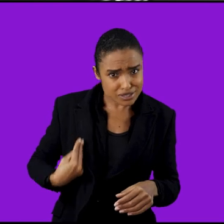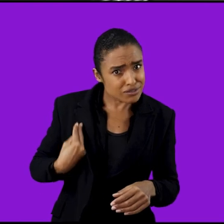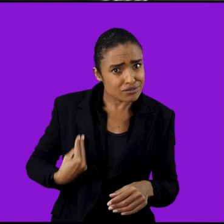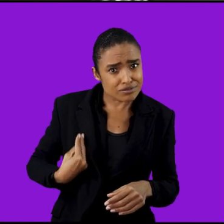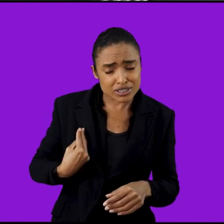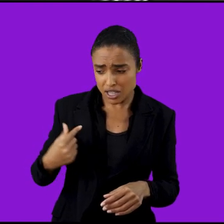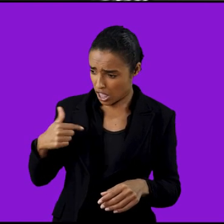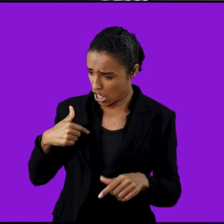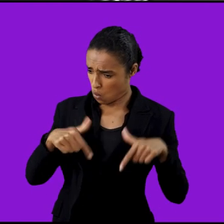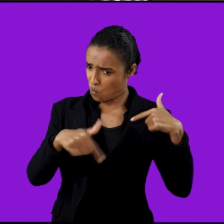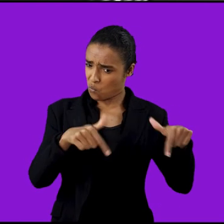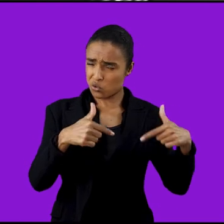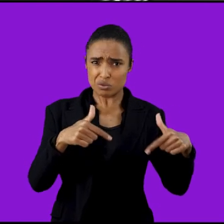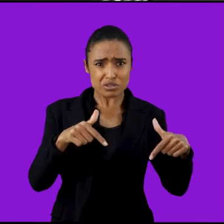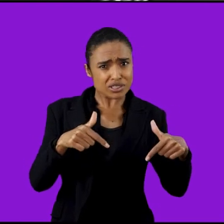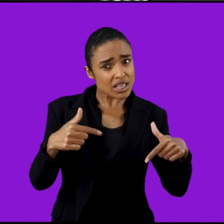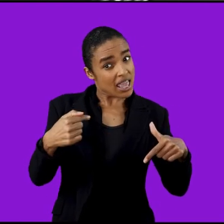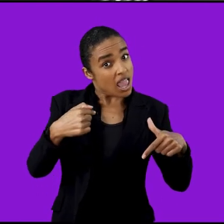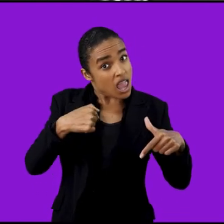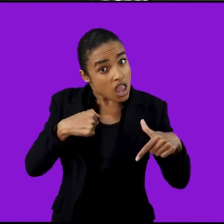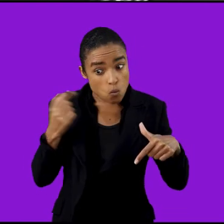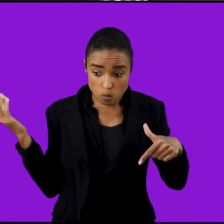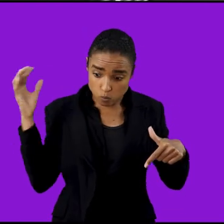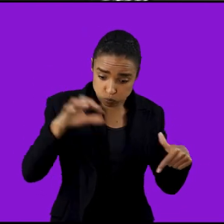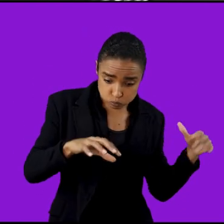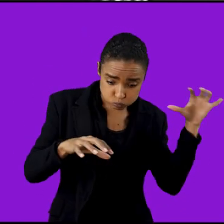vida pessoal até entender que pô: “Aquilo que eu tava fazendo tem valor”. Pô, reunir